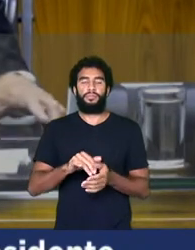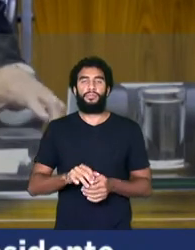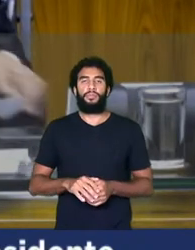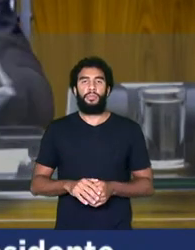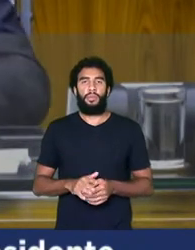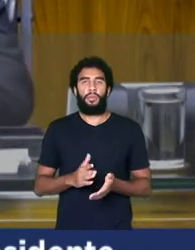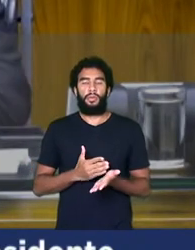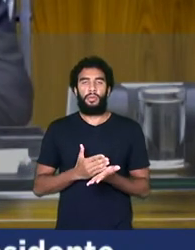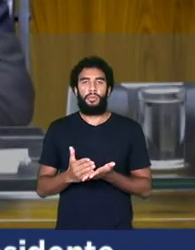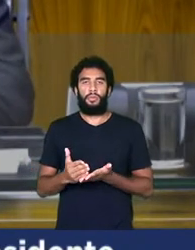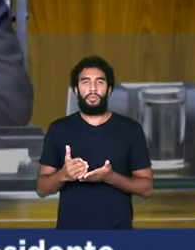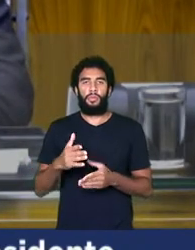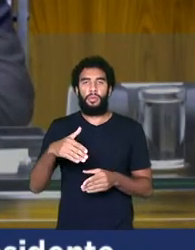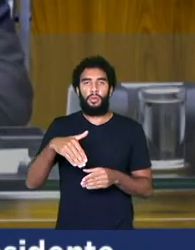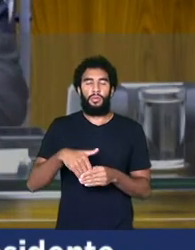DEPUTADOS QUE REGISTREM SEUS